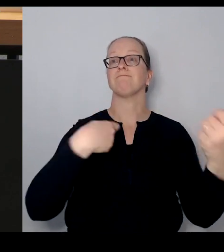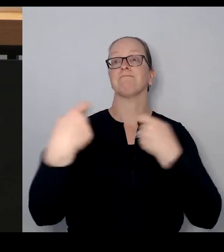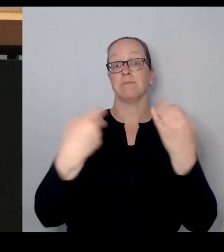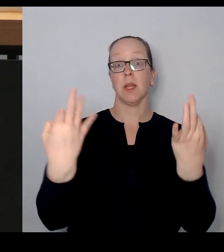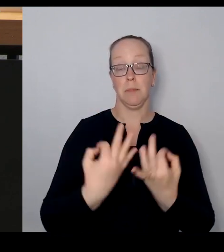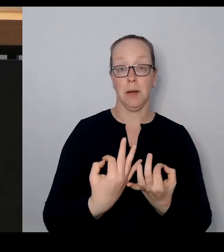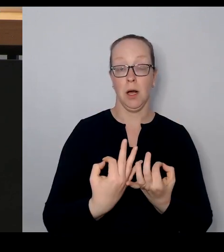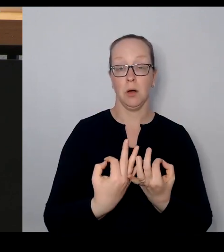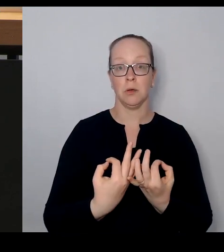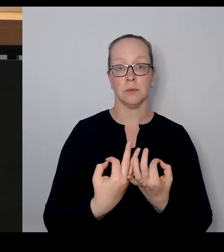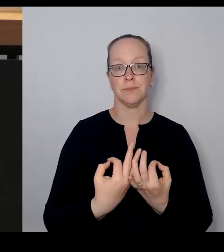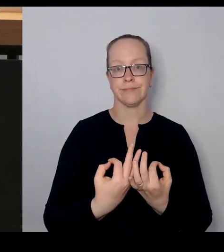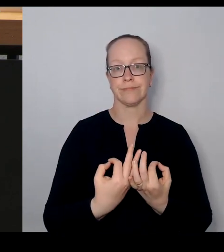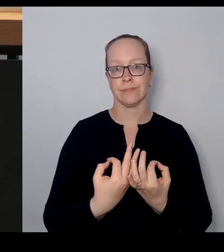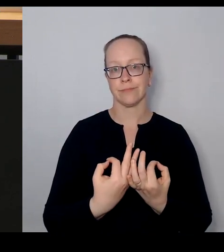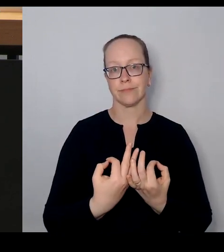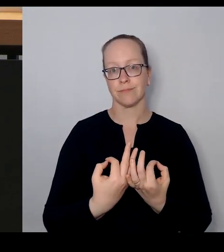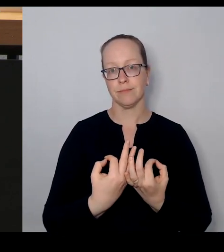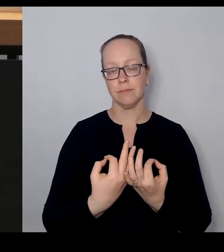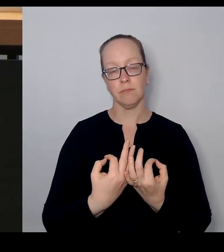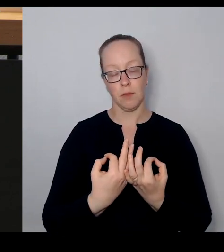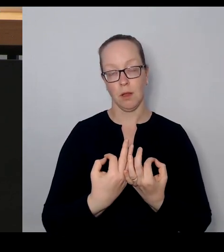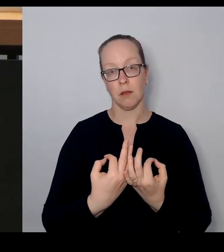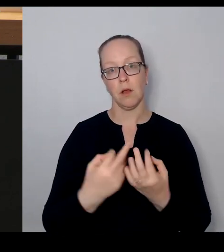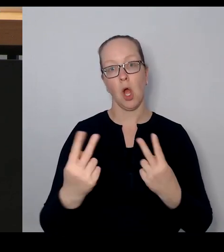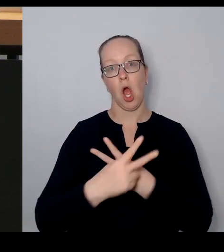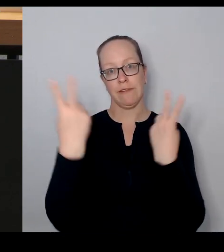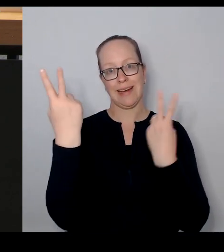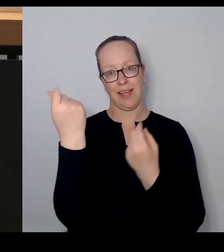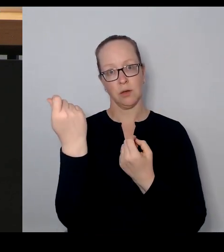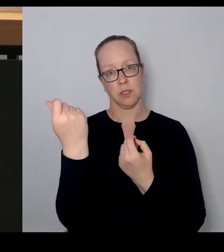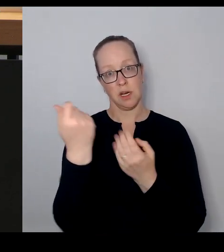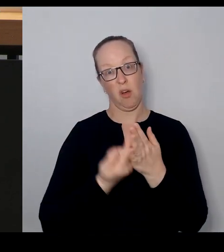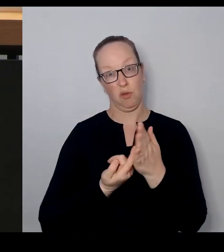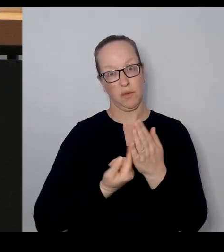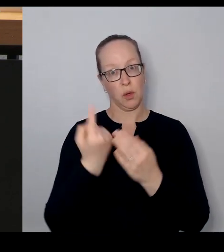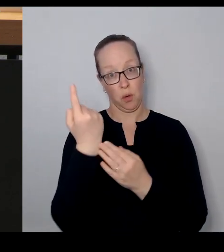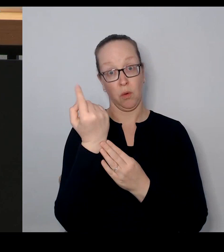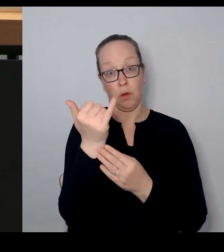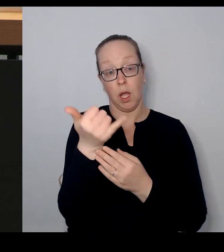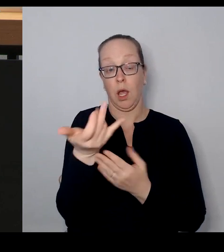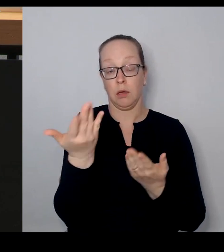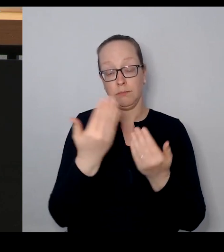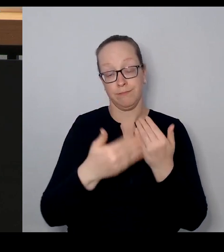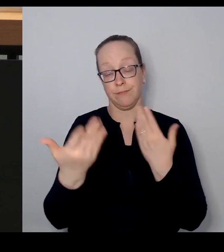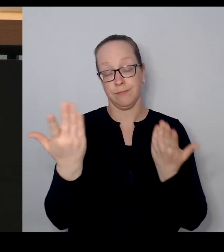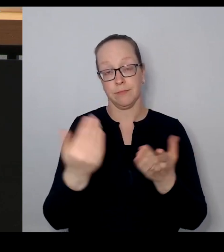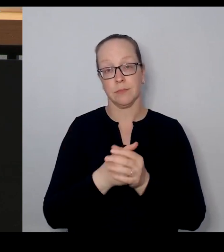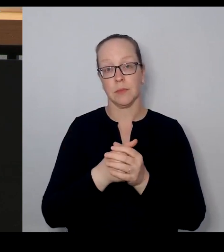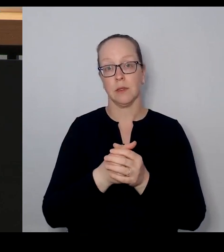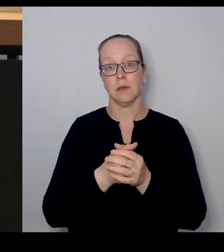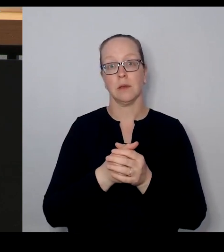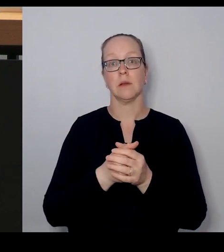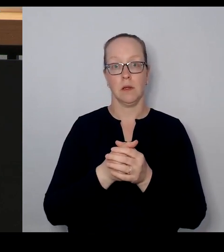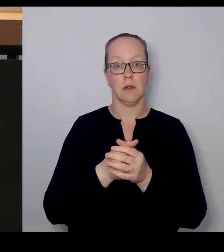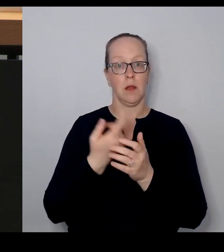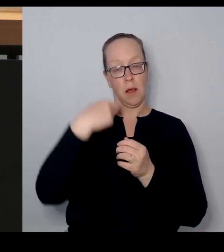Und die vielen Flüchtlinge, die in Berlin untergebracht worden sind aus der Ukraine und die Finanzierung einer angemessenen Unterbringung und